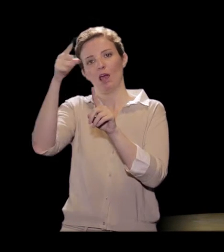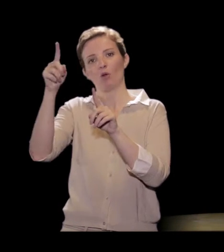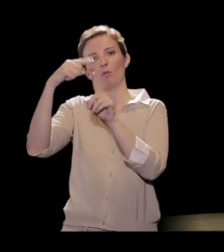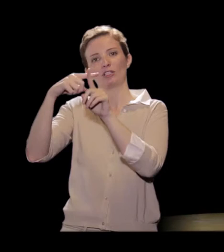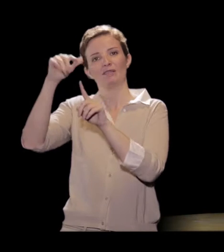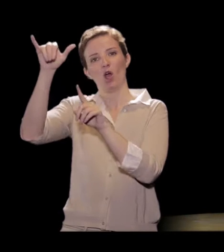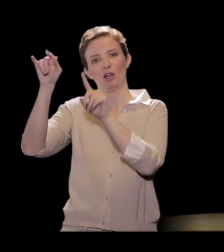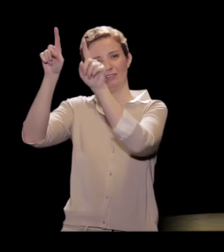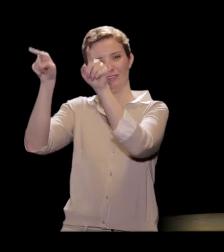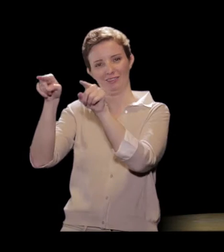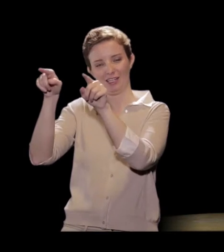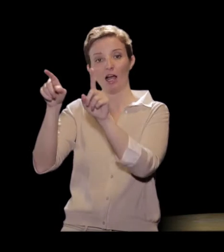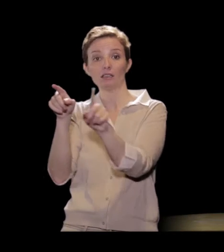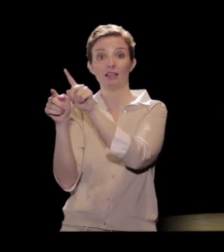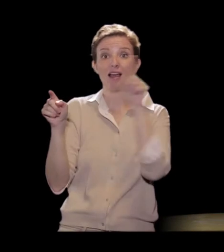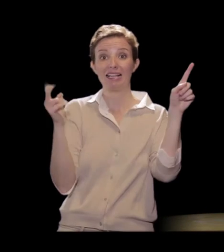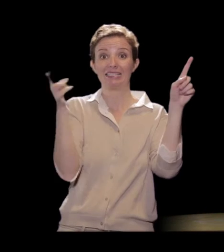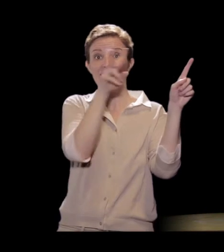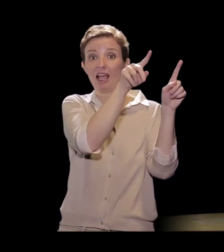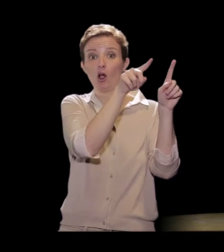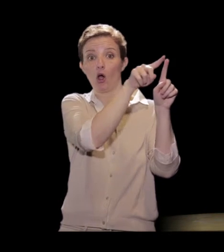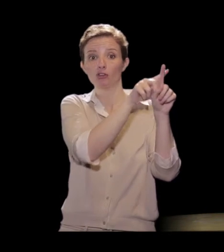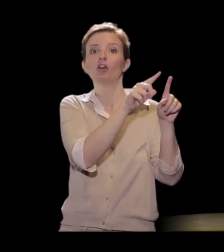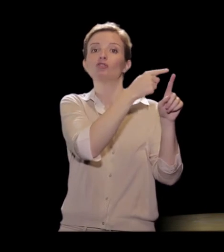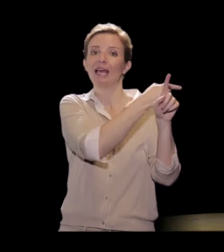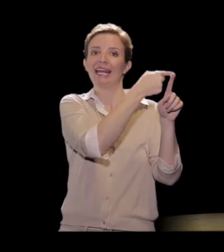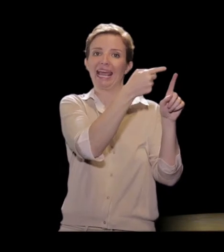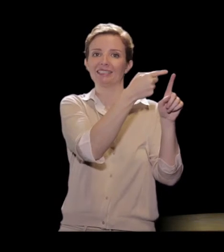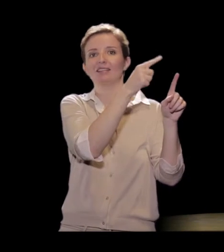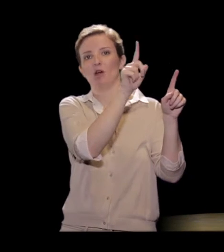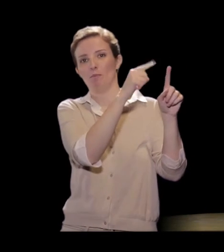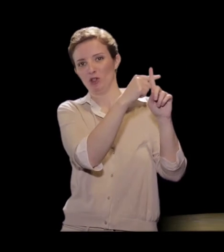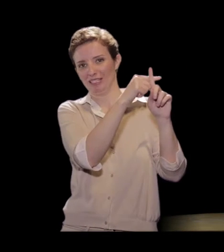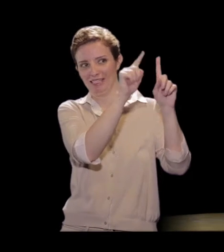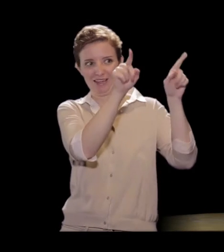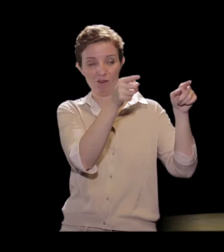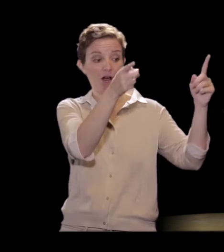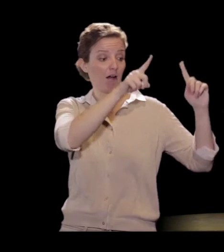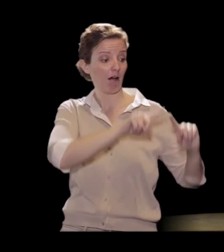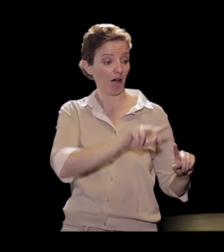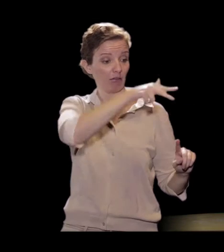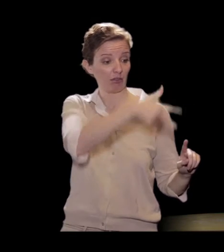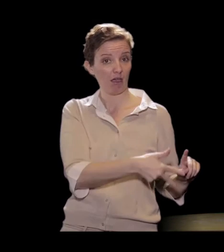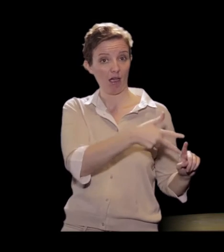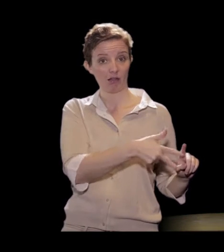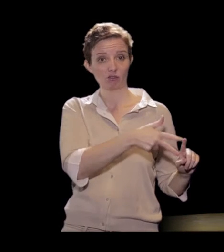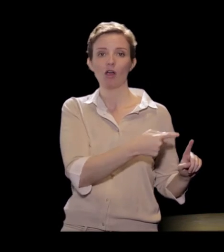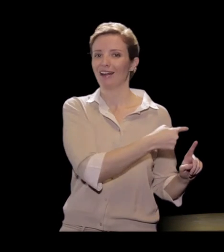un valore positivo dell'ascissa e negativo dell'ordinata nel secondo, nel terzo quadrante entrambe le coordinate sono negative